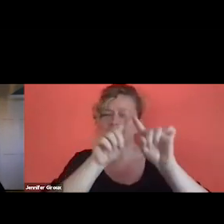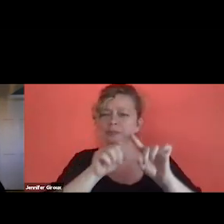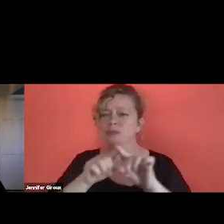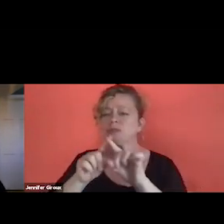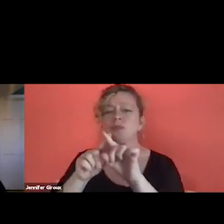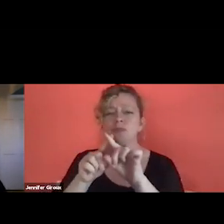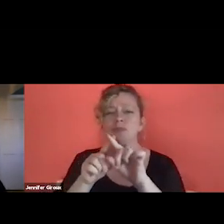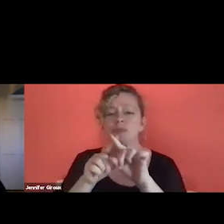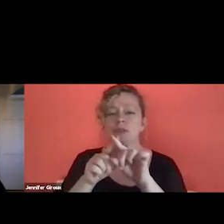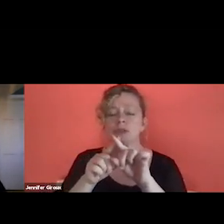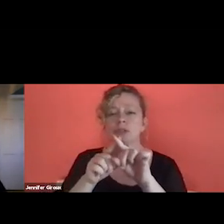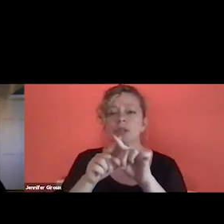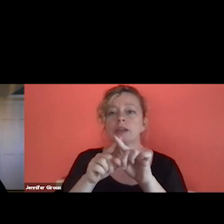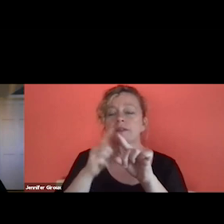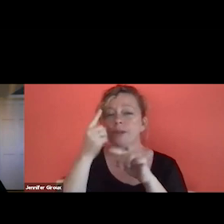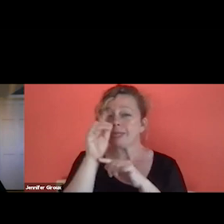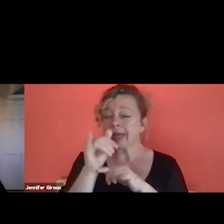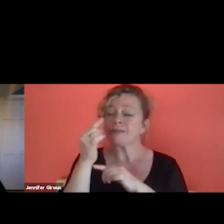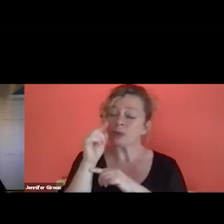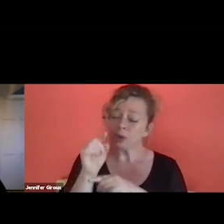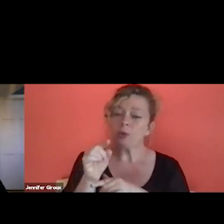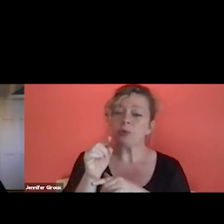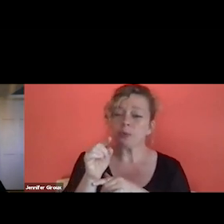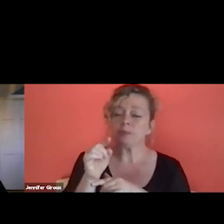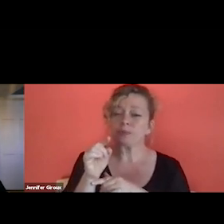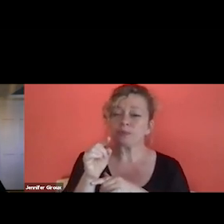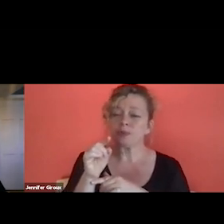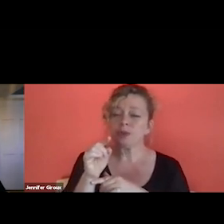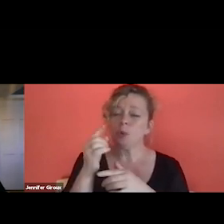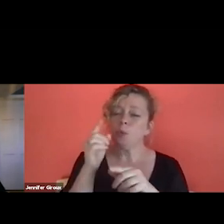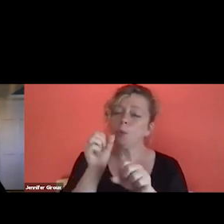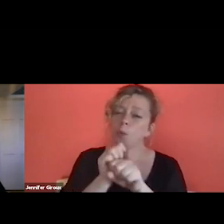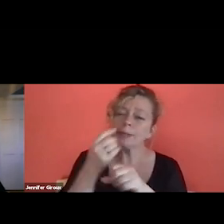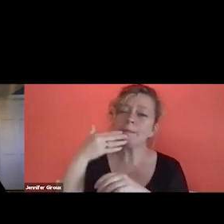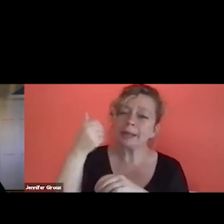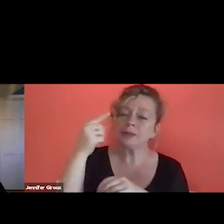Una vez más, averigüen qué es eso para ustedes y créanlo. Hagan una lista para ustedes